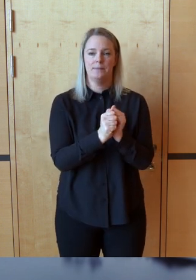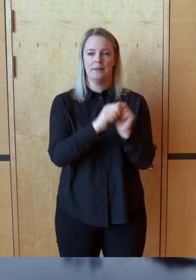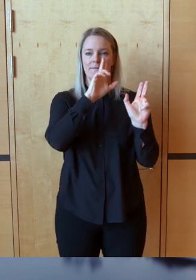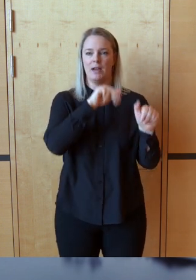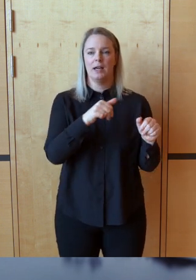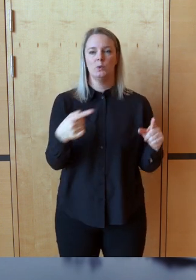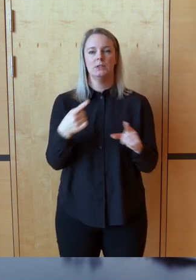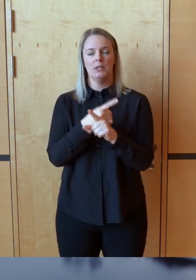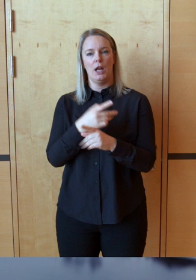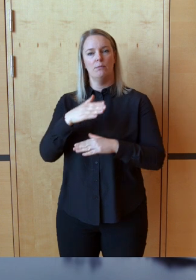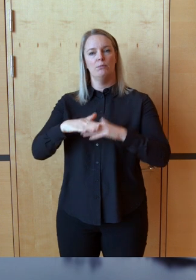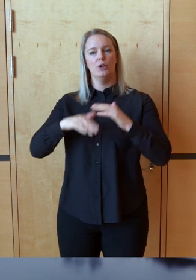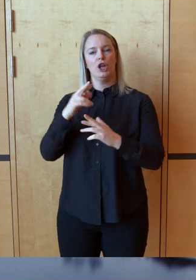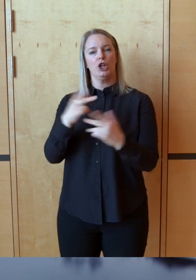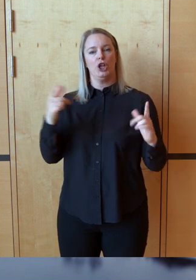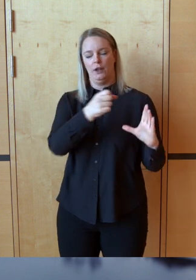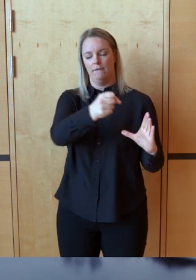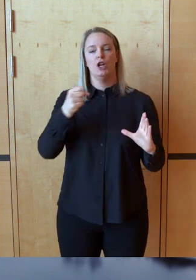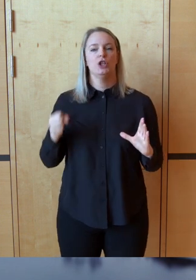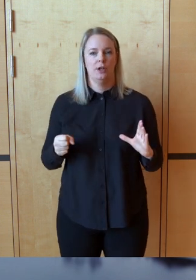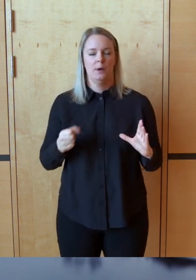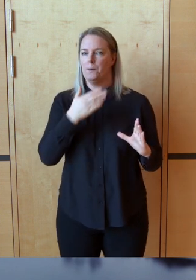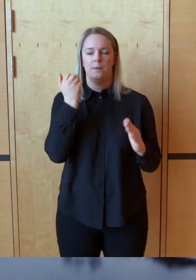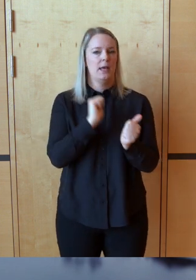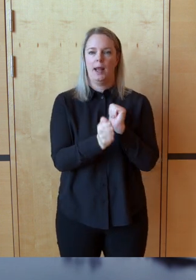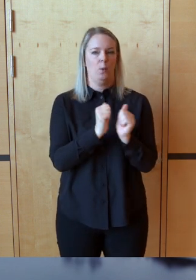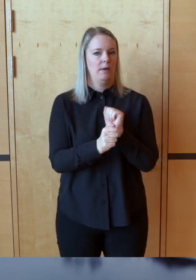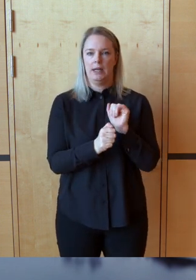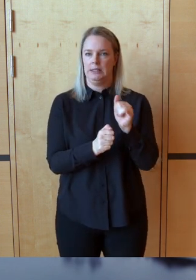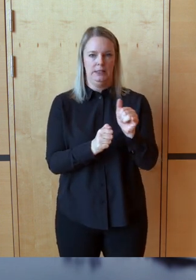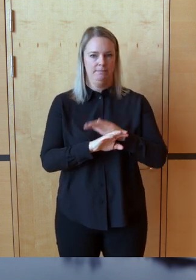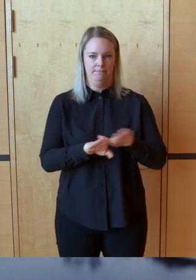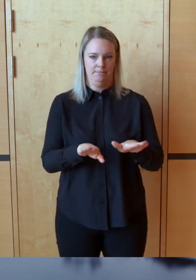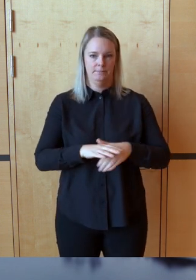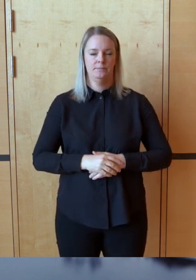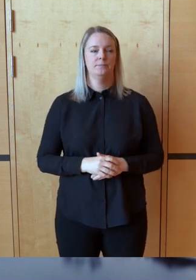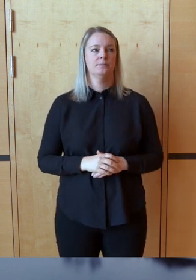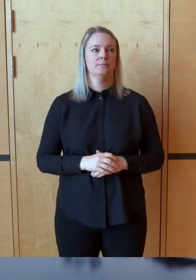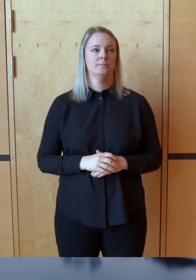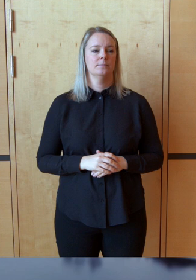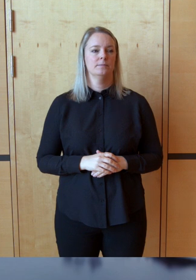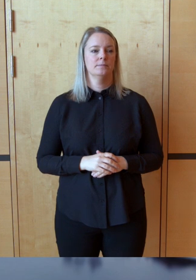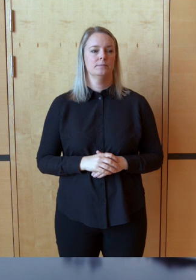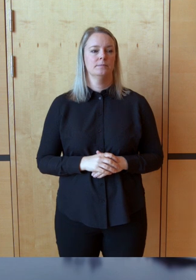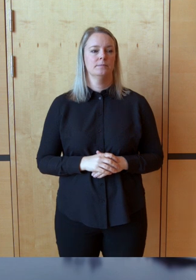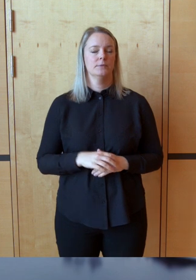Helt nytt och flyttat in dit Var inte renoverat befintligt ställe Och jag tror att det finns gott om